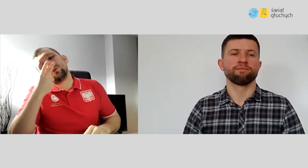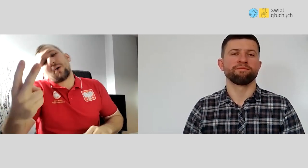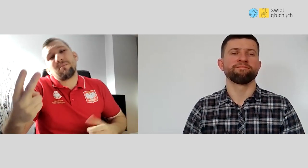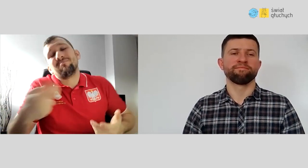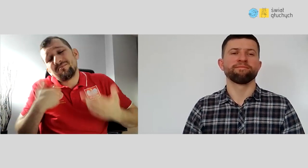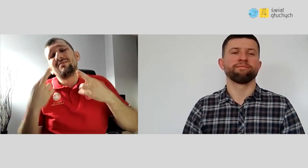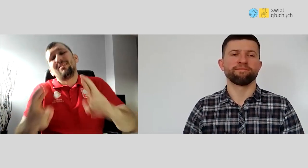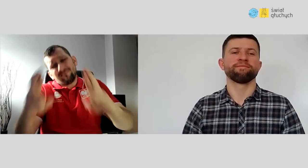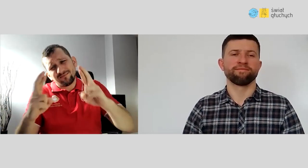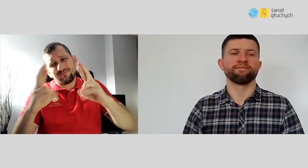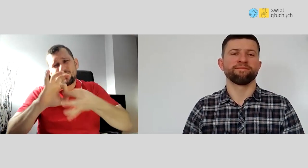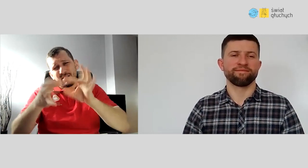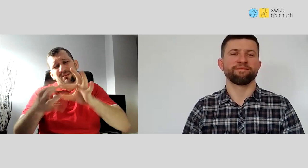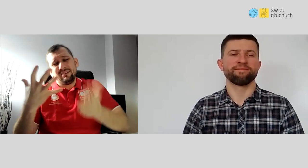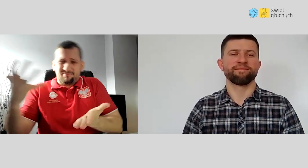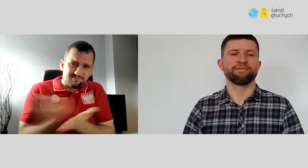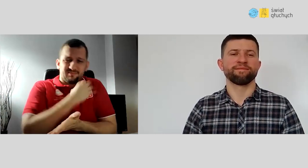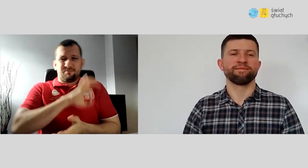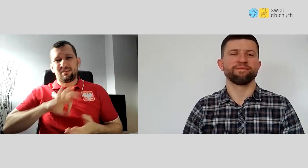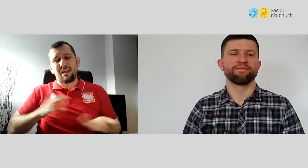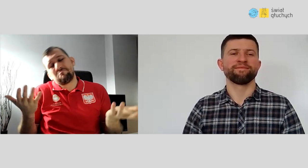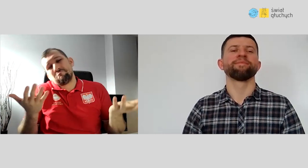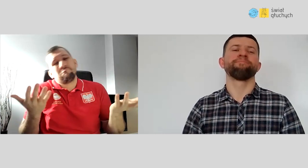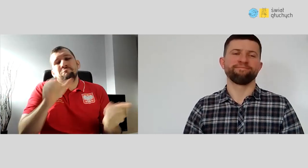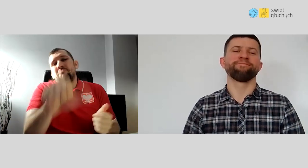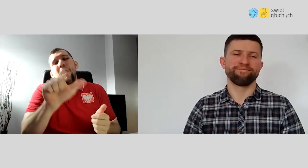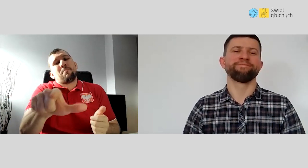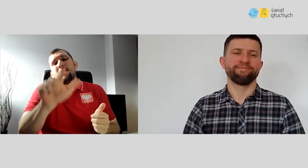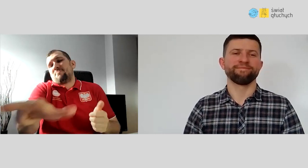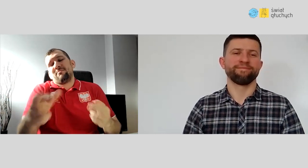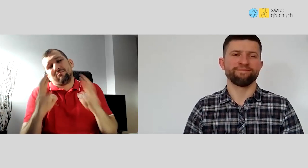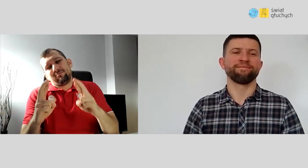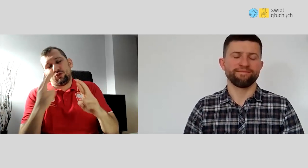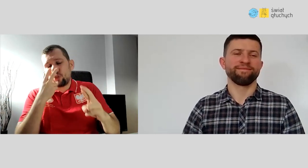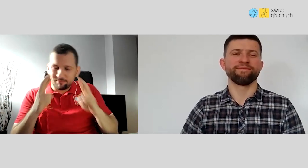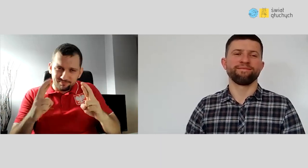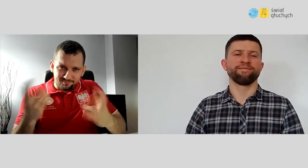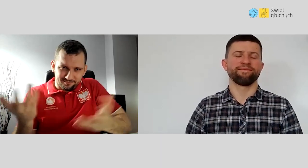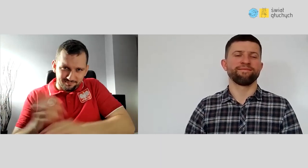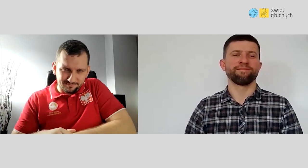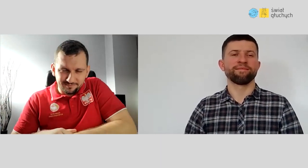Trzymam kciuki za siebie.